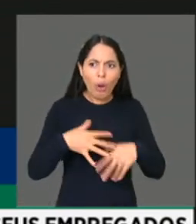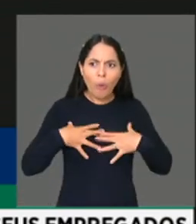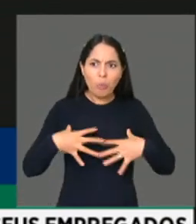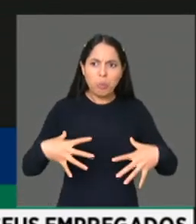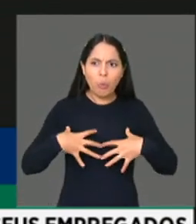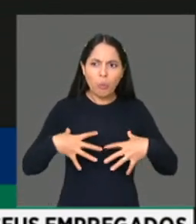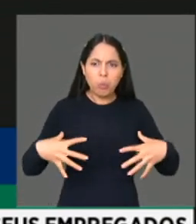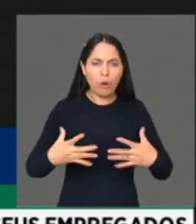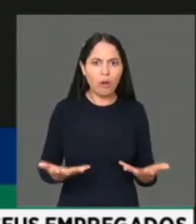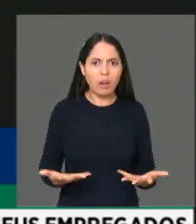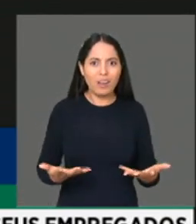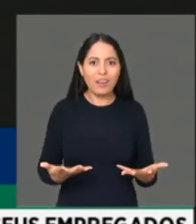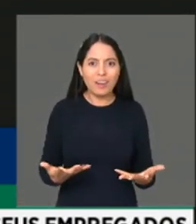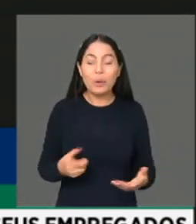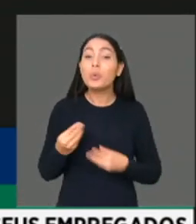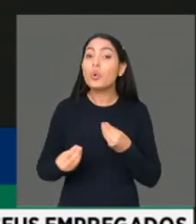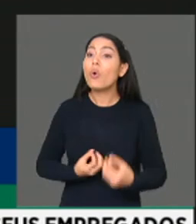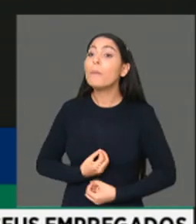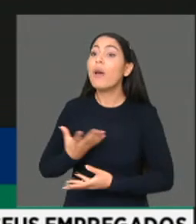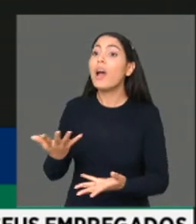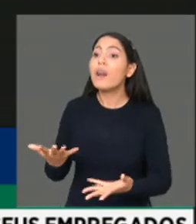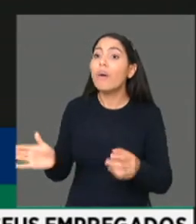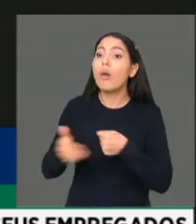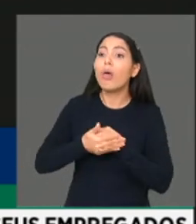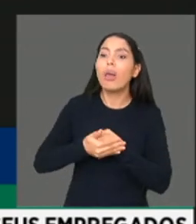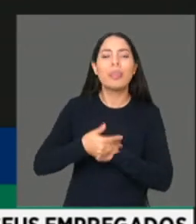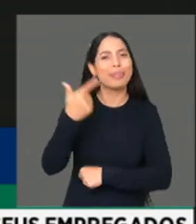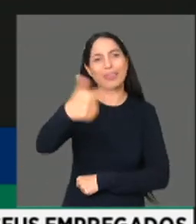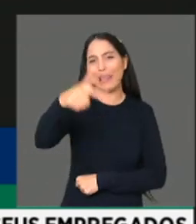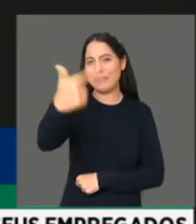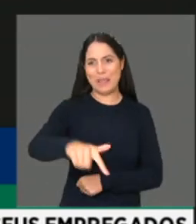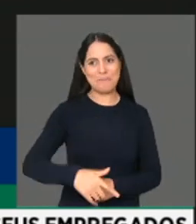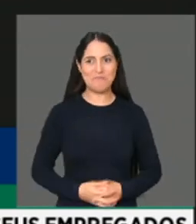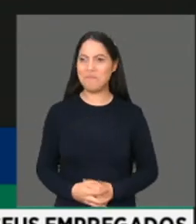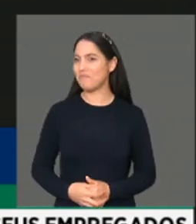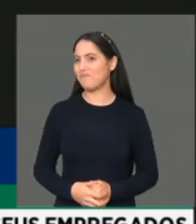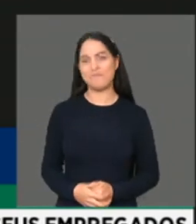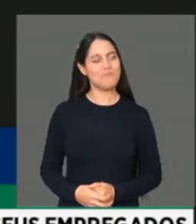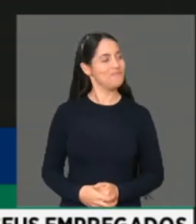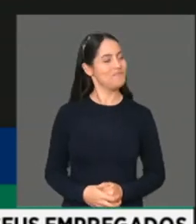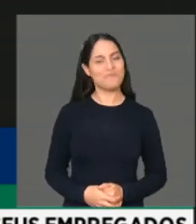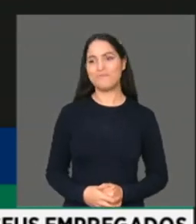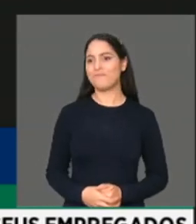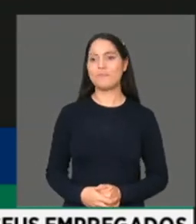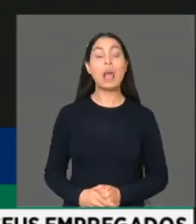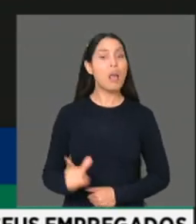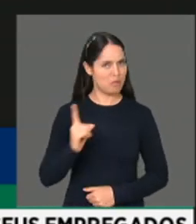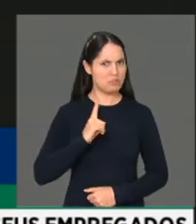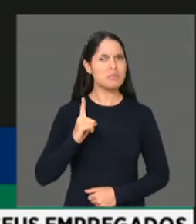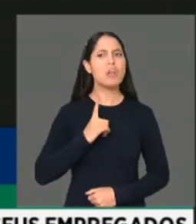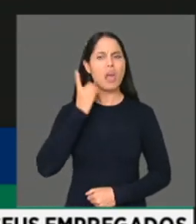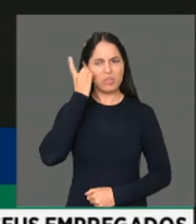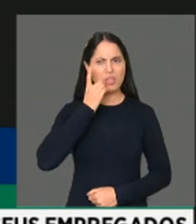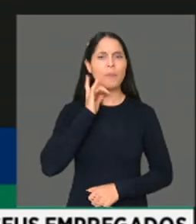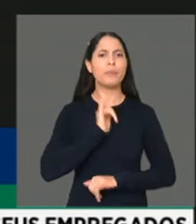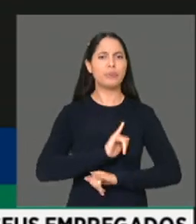NÃO TEM PALAVRA QUE ESCONDA. ALIÁS, QUERO DIZER QUE O PARLAMENTAR QUE DISSE QUE ESTÁ GARANTIDO QUE NENHUMA